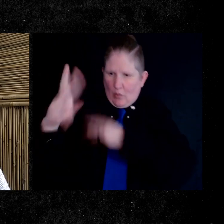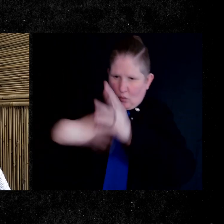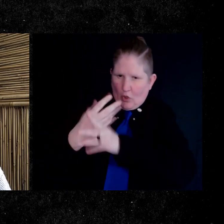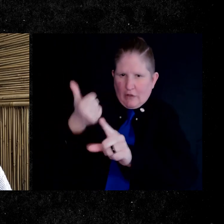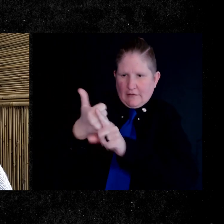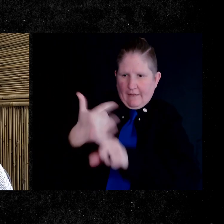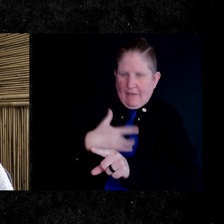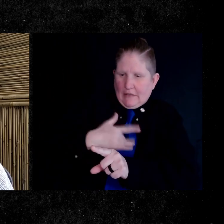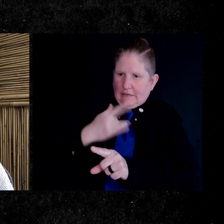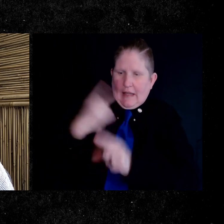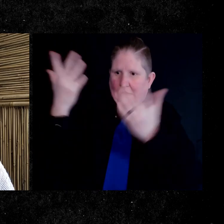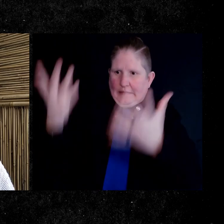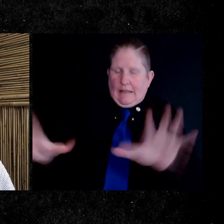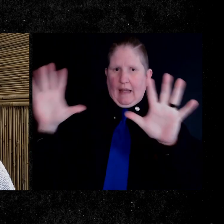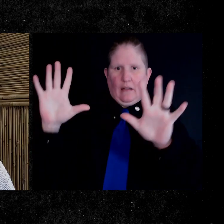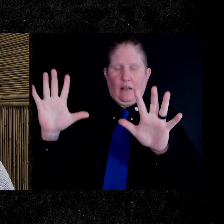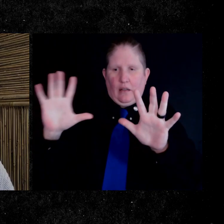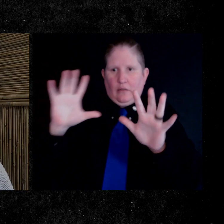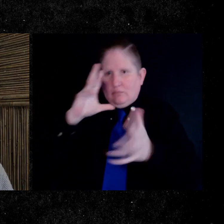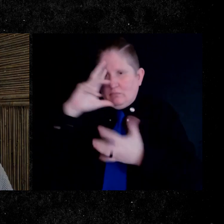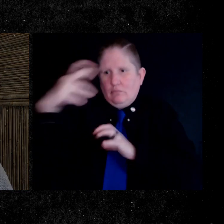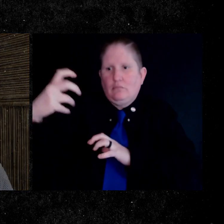y esperamos que lo encuentres inspirador.